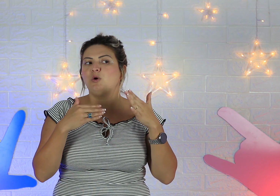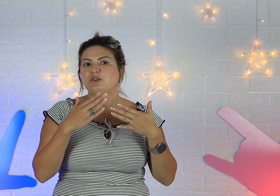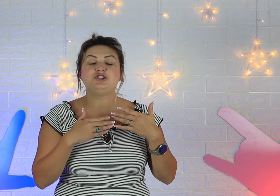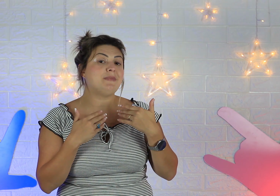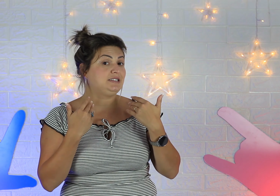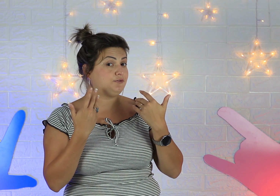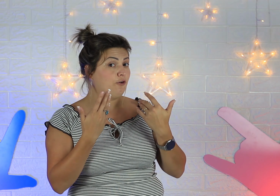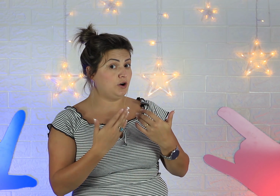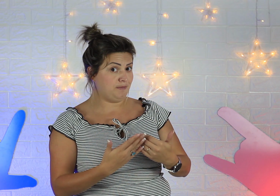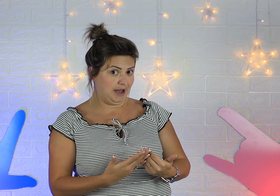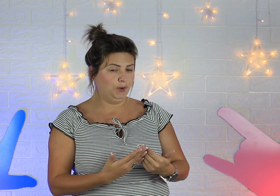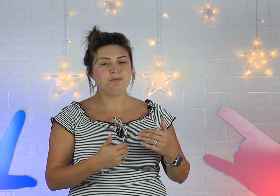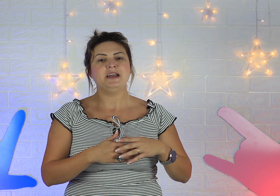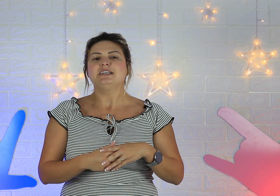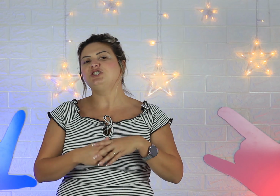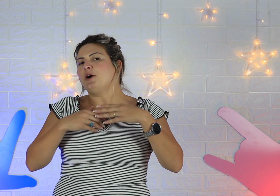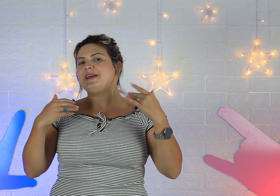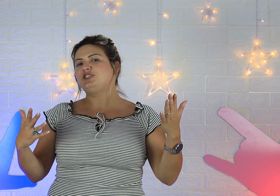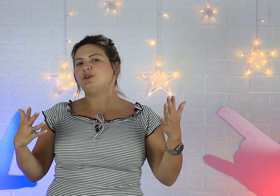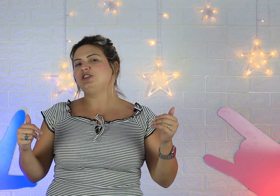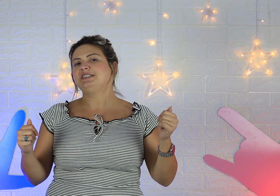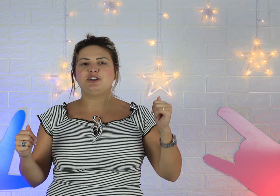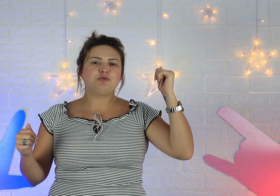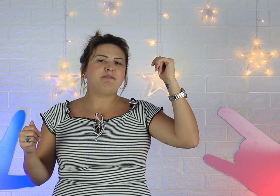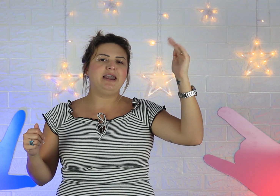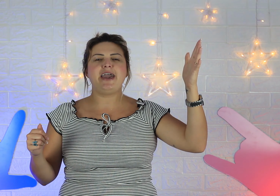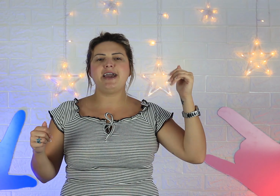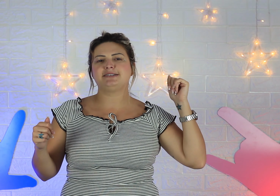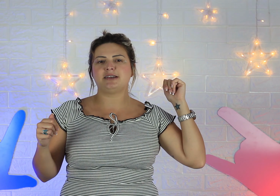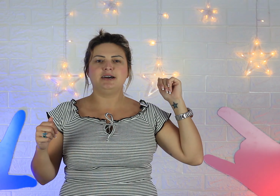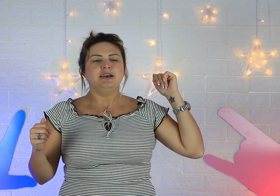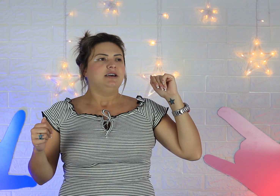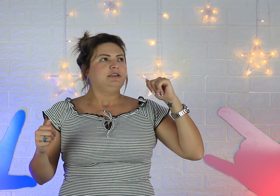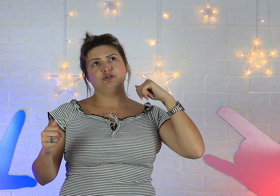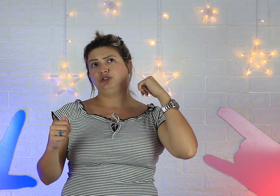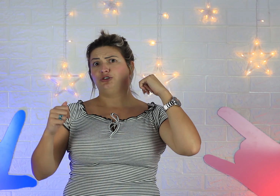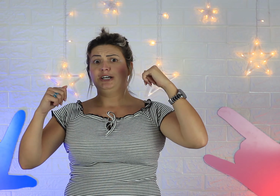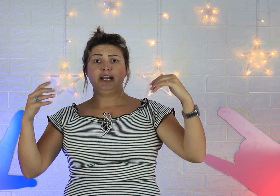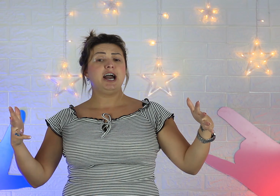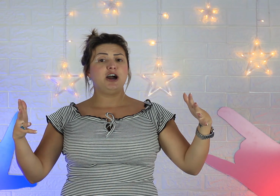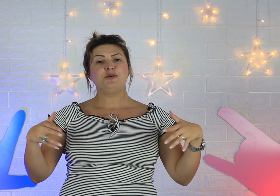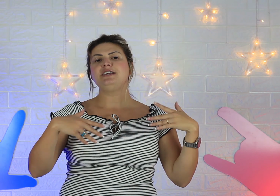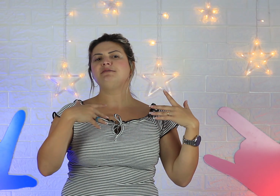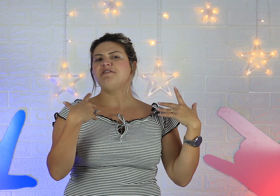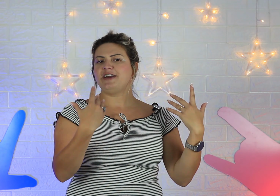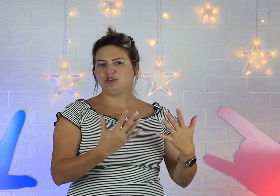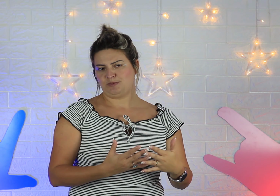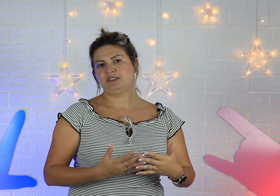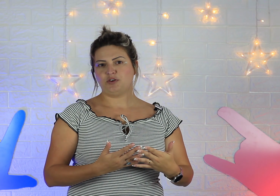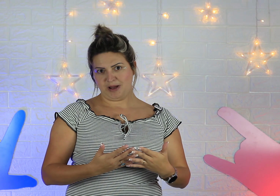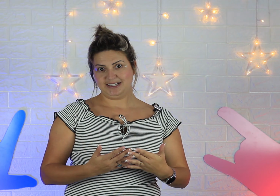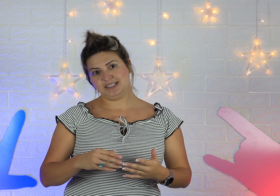boa noite mais formal e geralmente é utilizado em uma palestra em um jornal e eventos mais formais